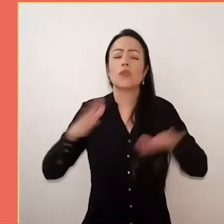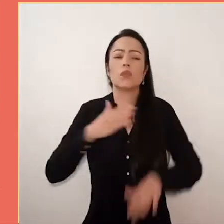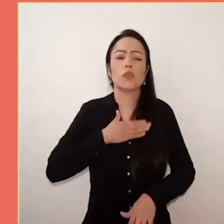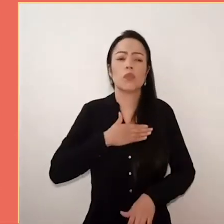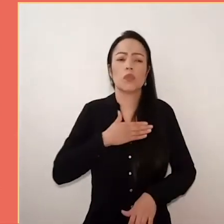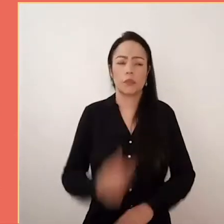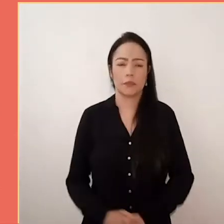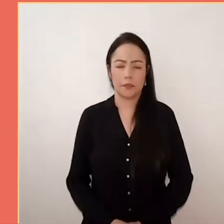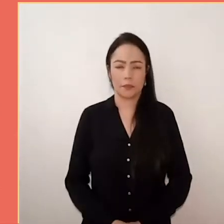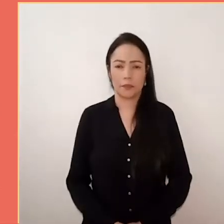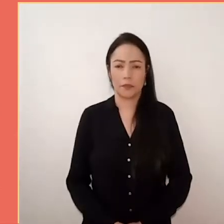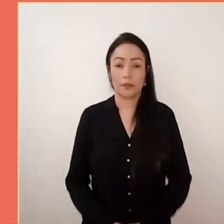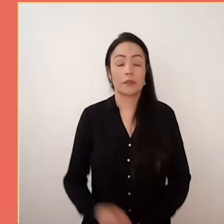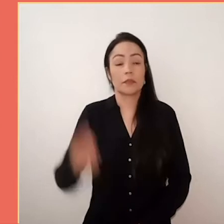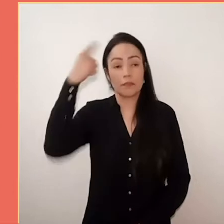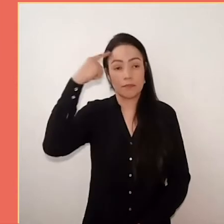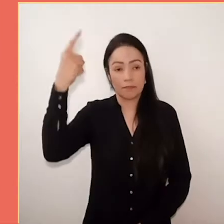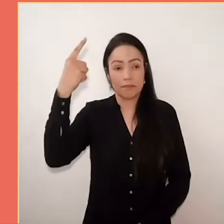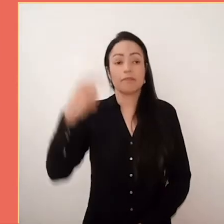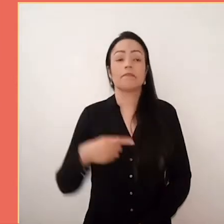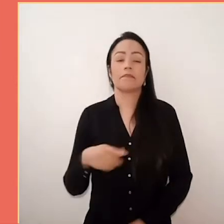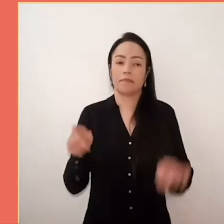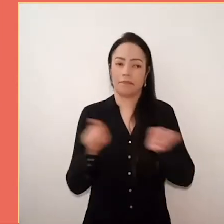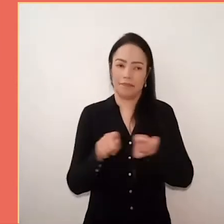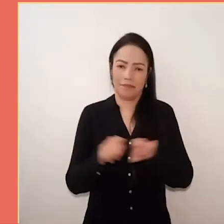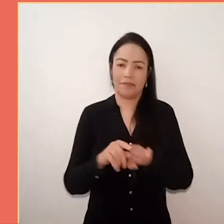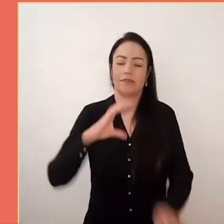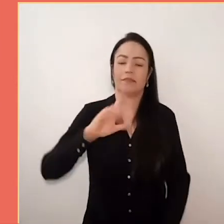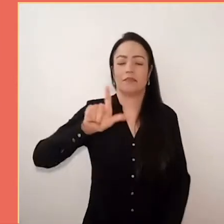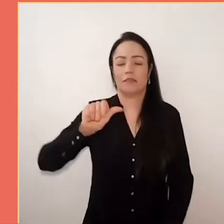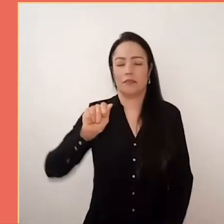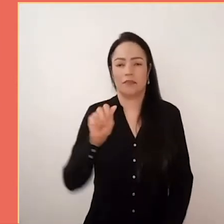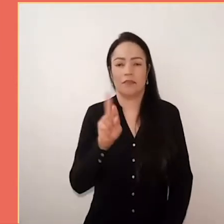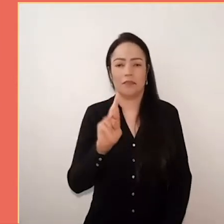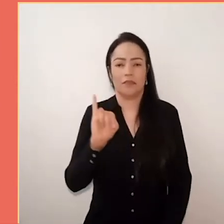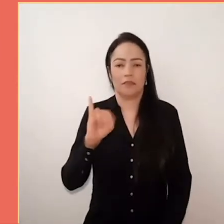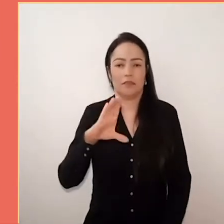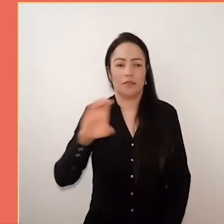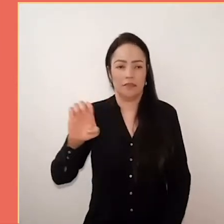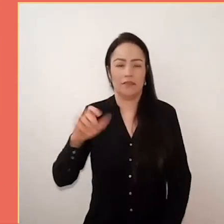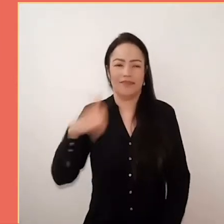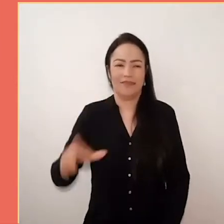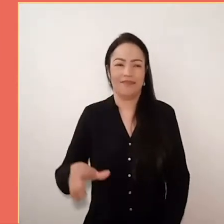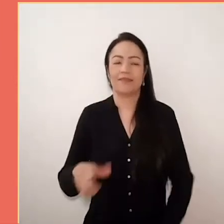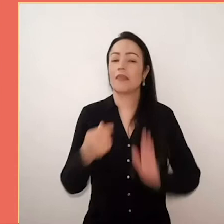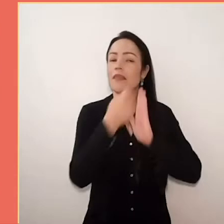E me remeteu a Clarice Lispector, nossa escritora maior,